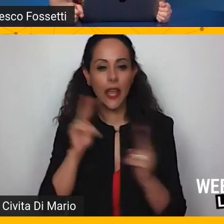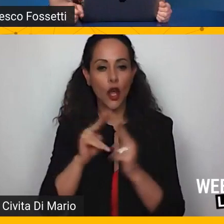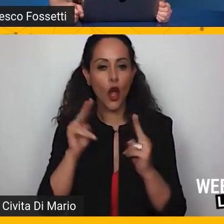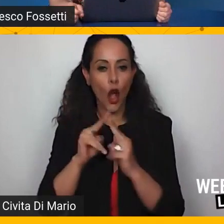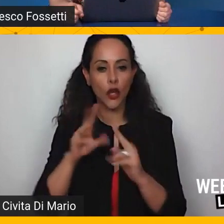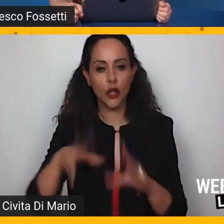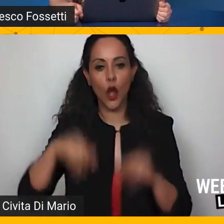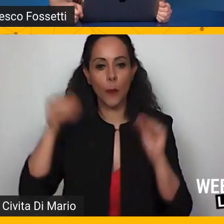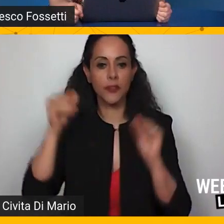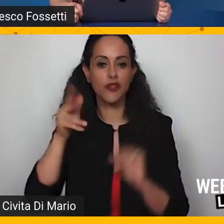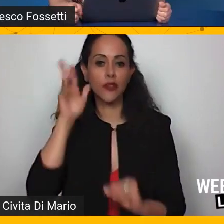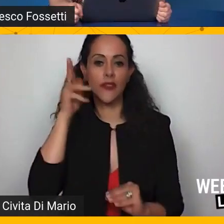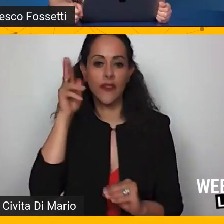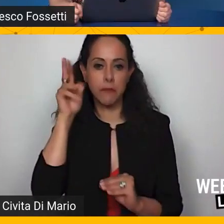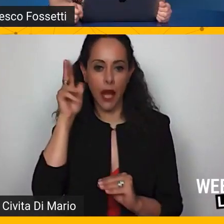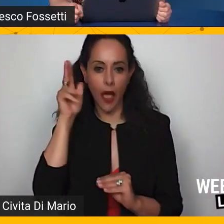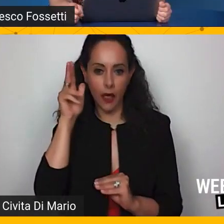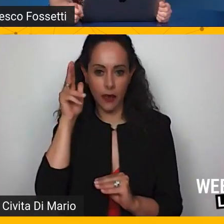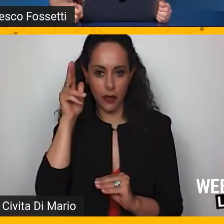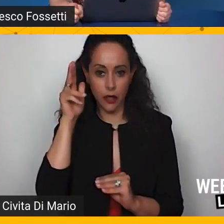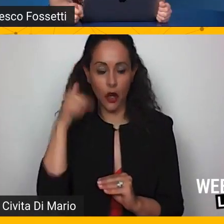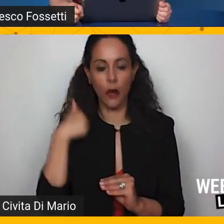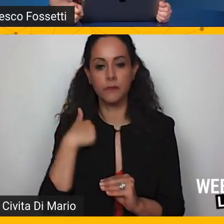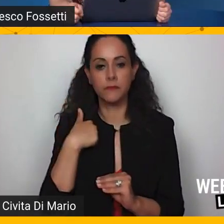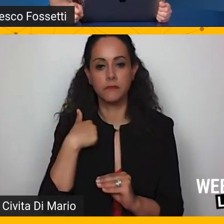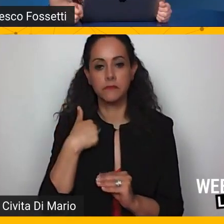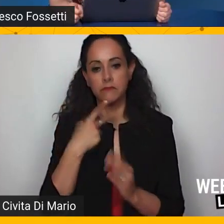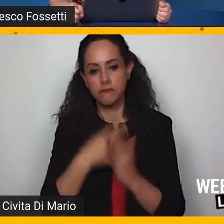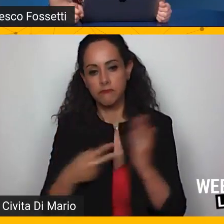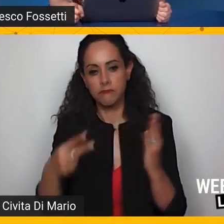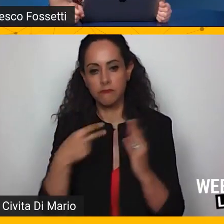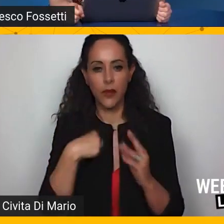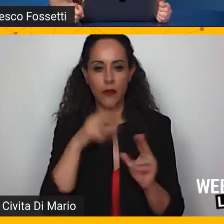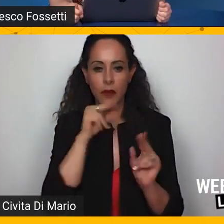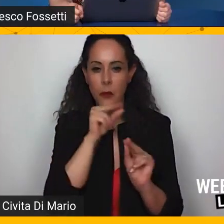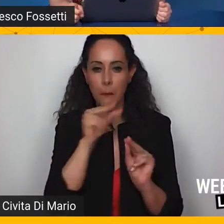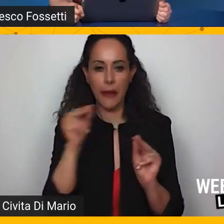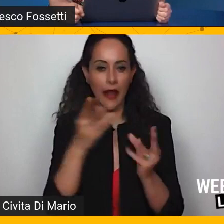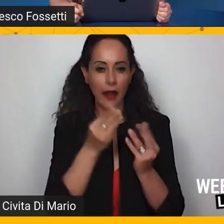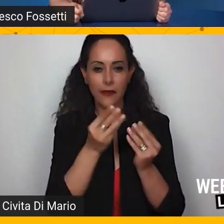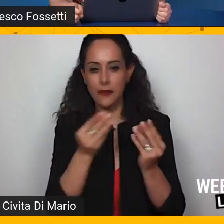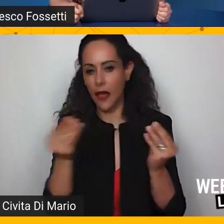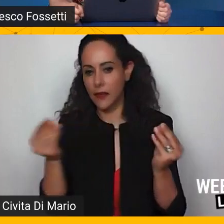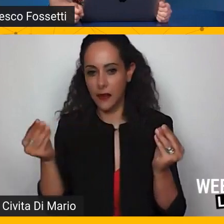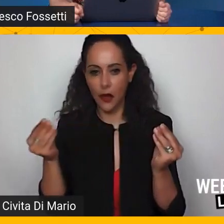febbraio e abbiamo cercato di